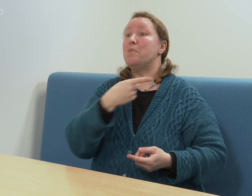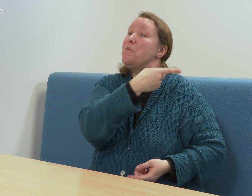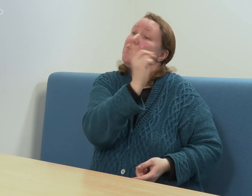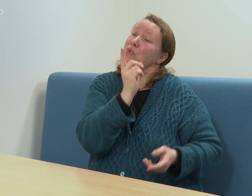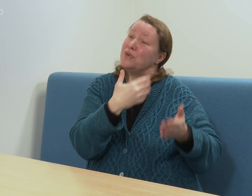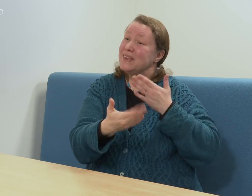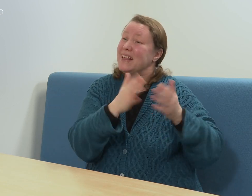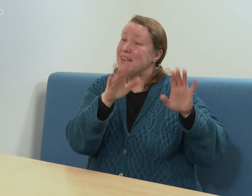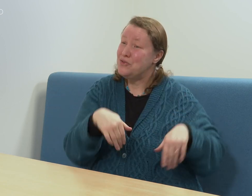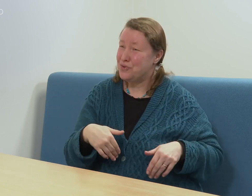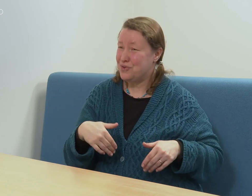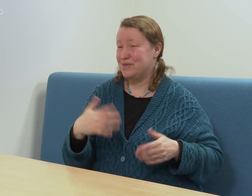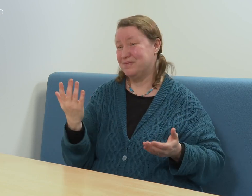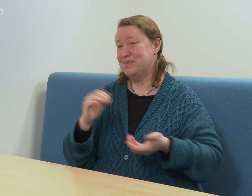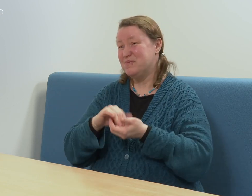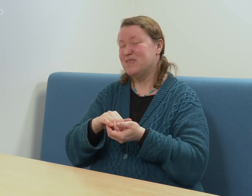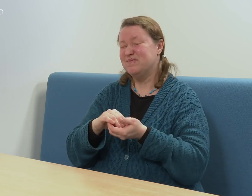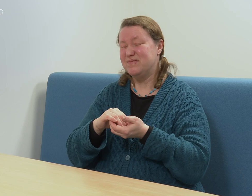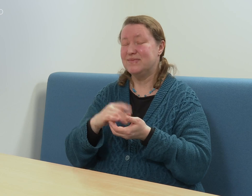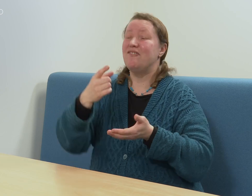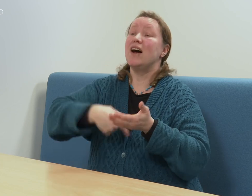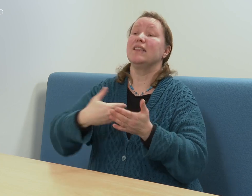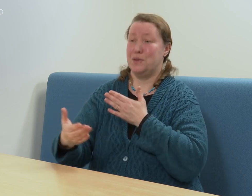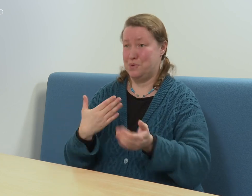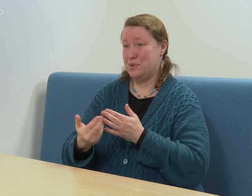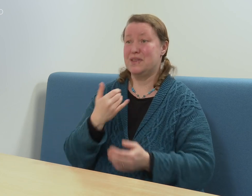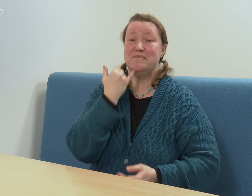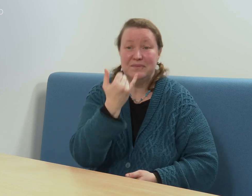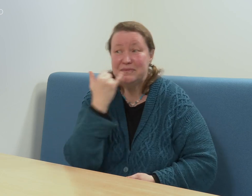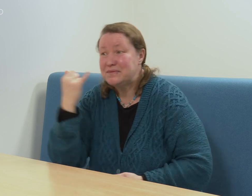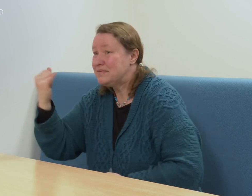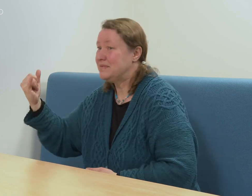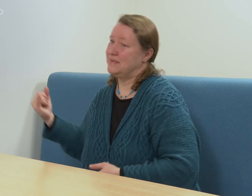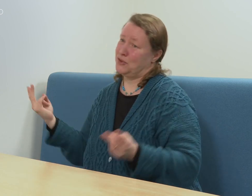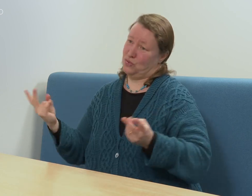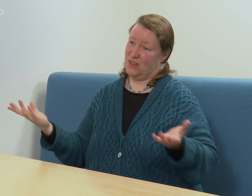tai hänellä saattaa olla juuri samaan aikaan joku muu tehtävä meneillään. Listan läpikäyminen voi siis myös olla työlästä.